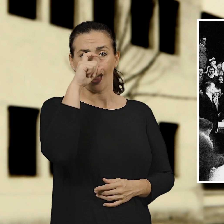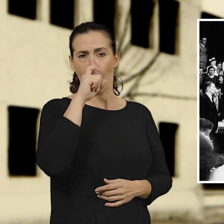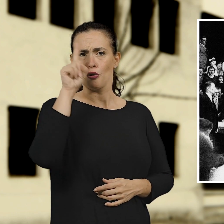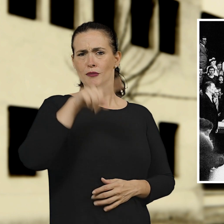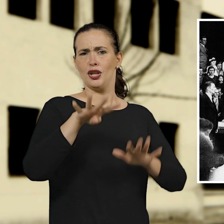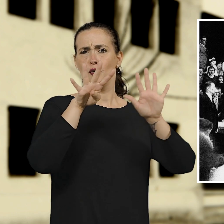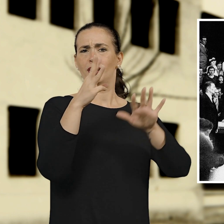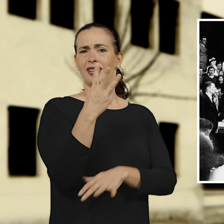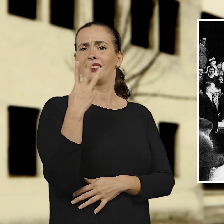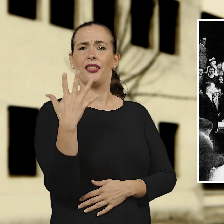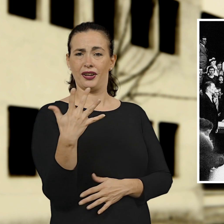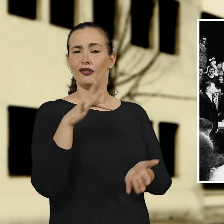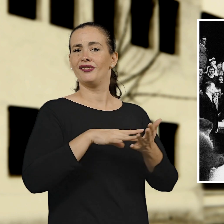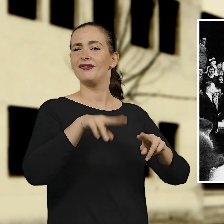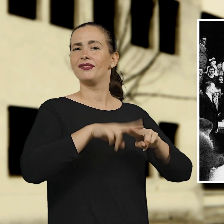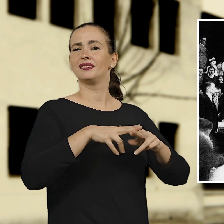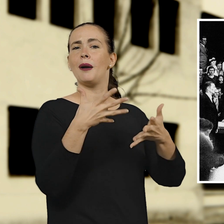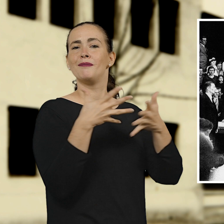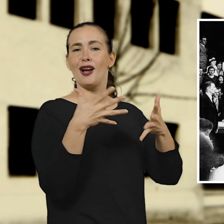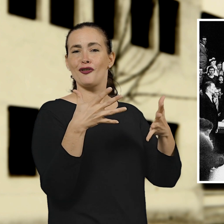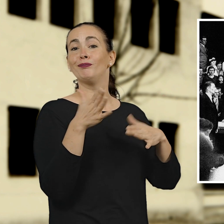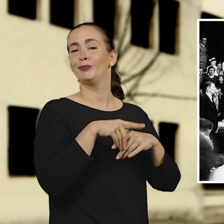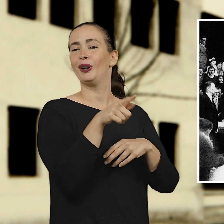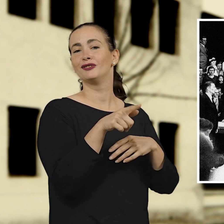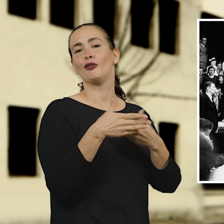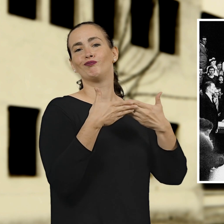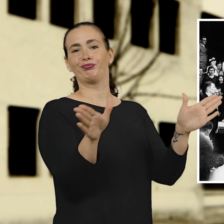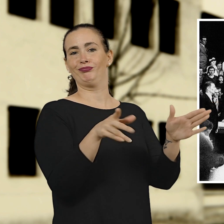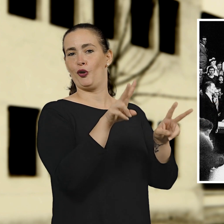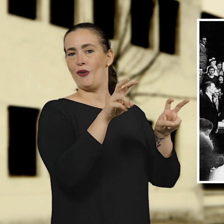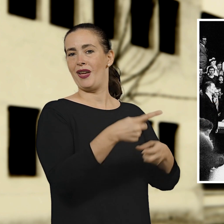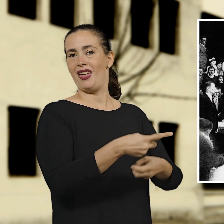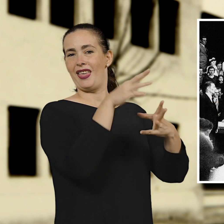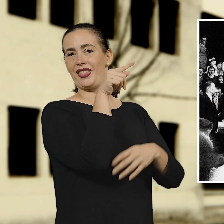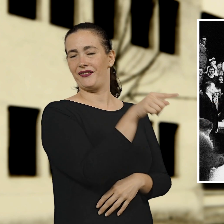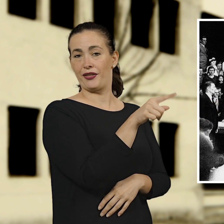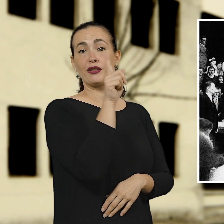Per la Festa Major de 1935 s’inaugura el nou edifici, es crea una Escola de Pàrvuls